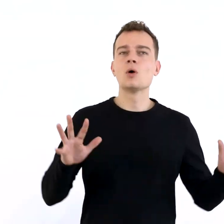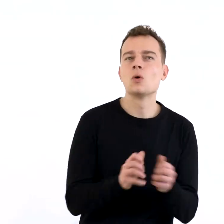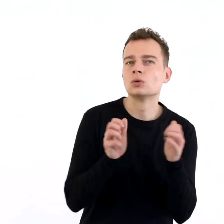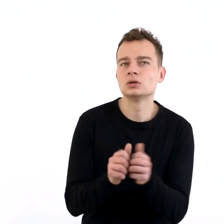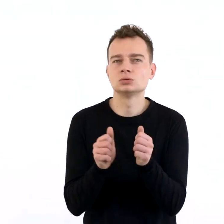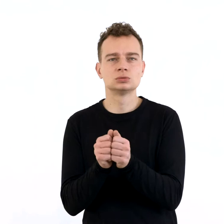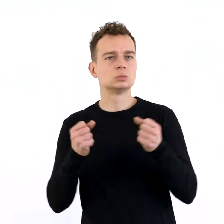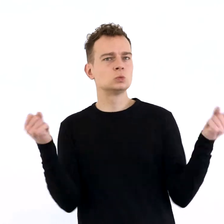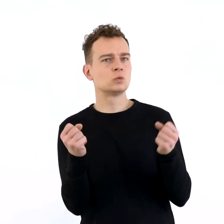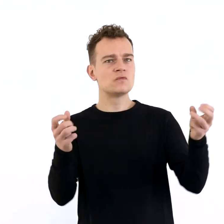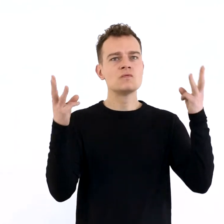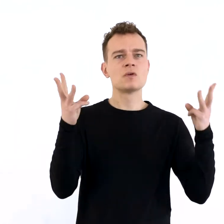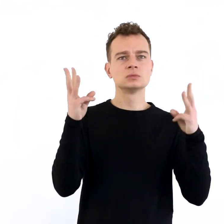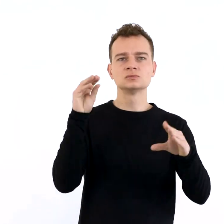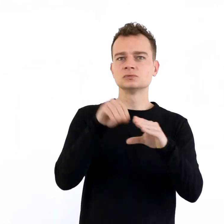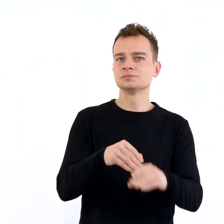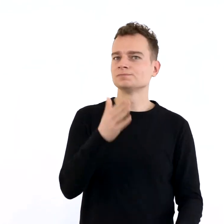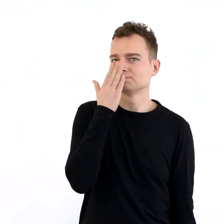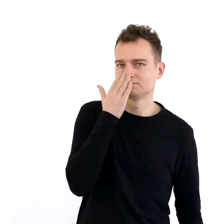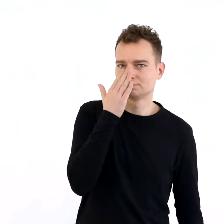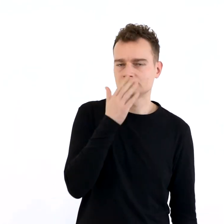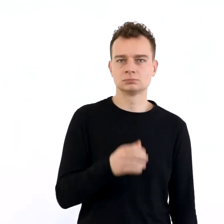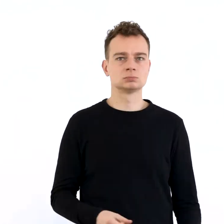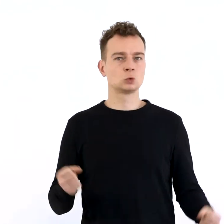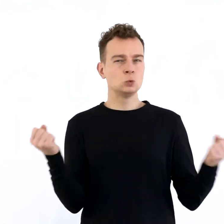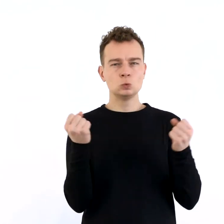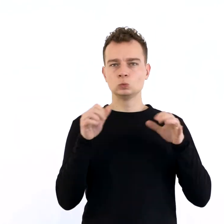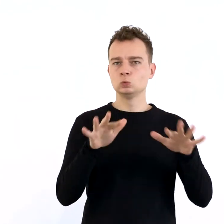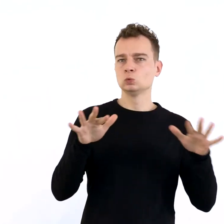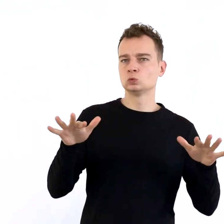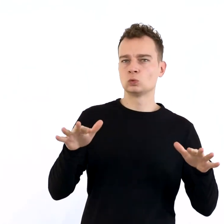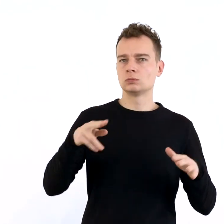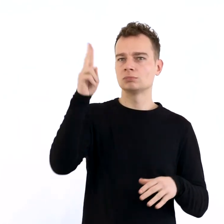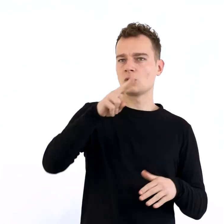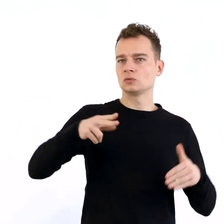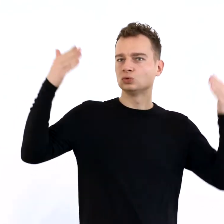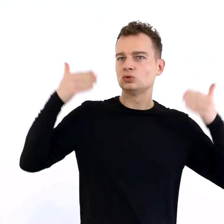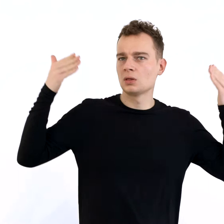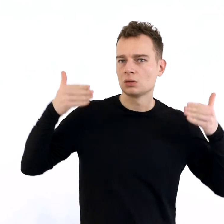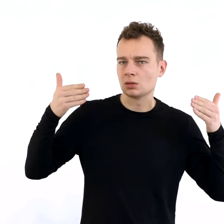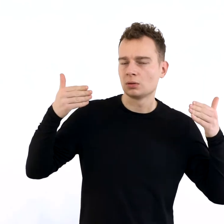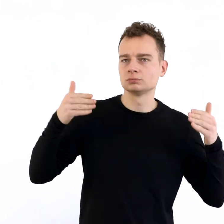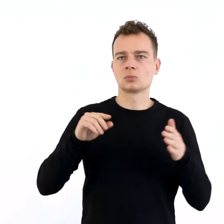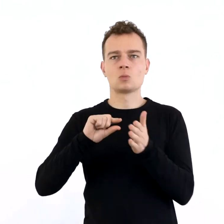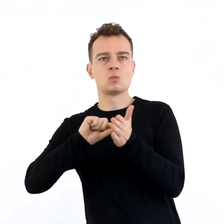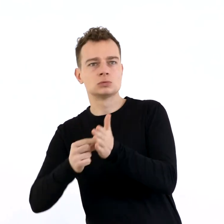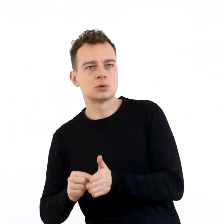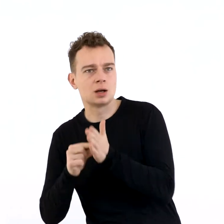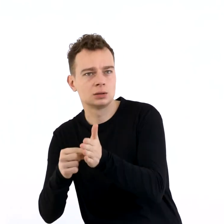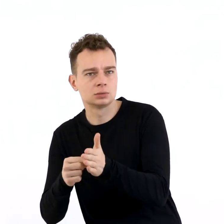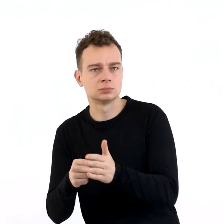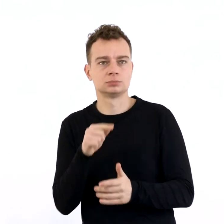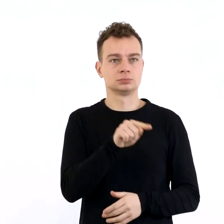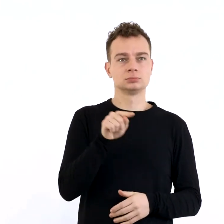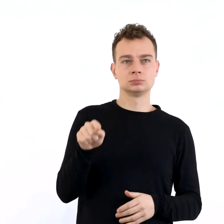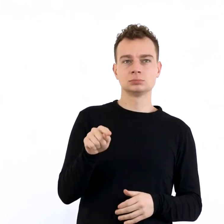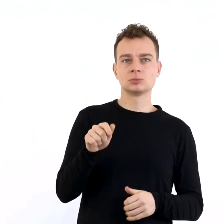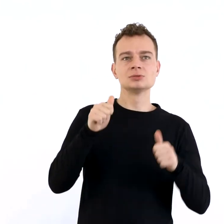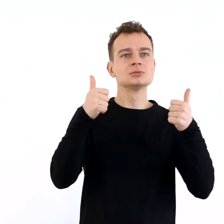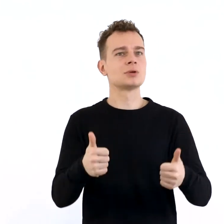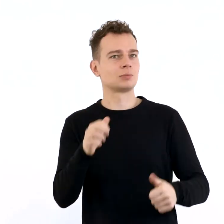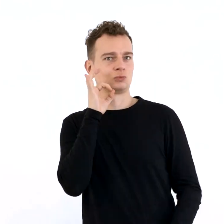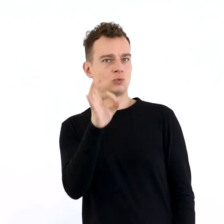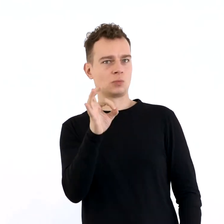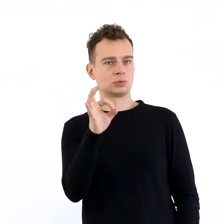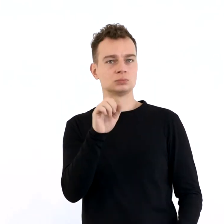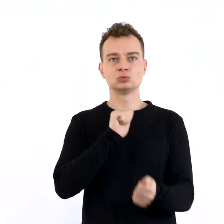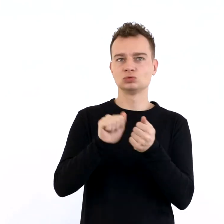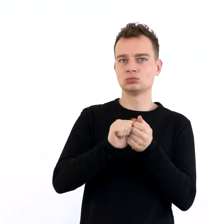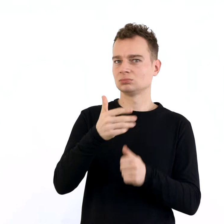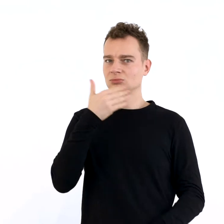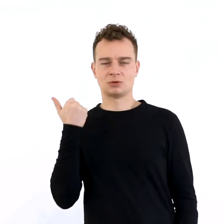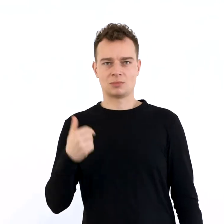Do najważniejszych odkryć należą malowidła ścienne i mozaiki zachowane w dużej liczbie w dość dobrym stanie.